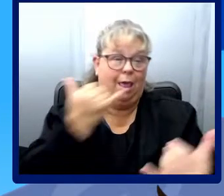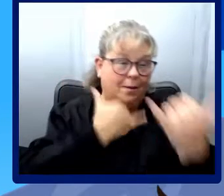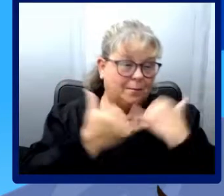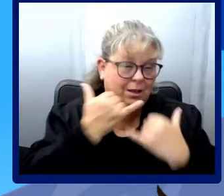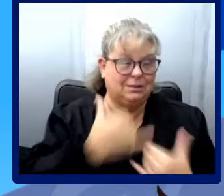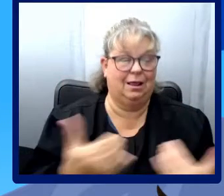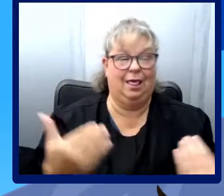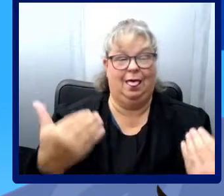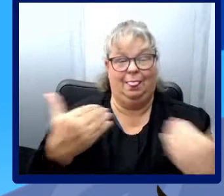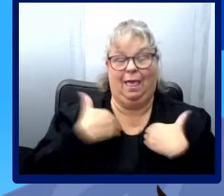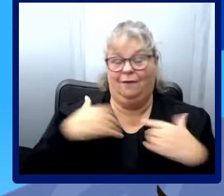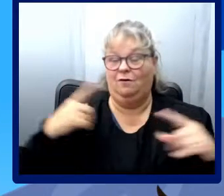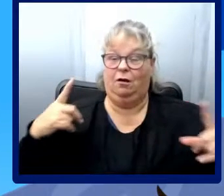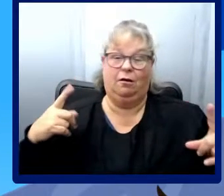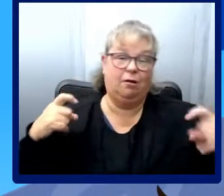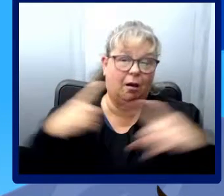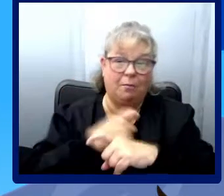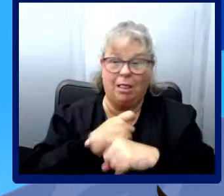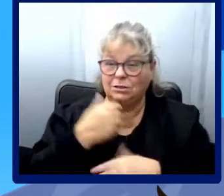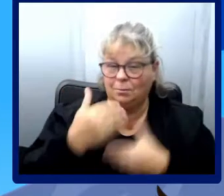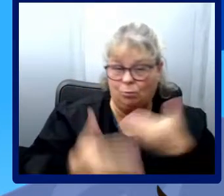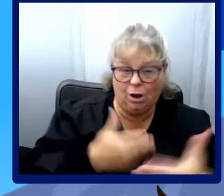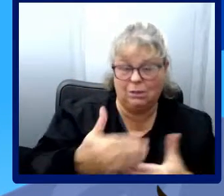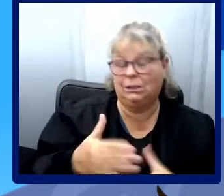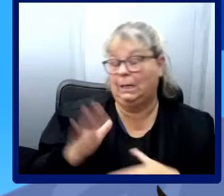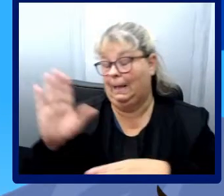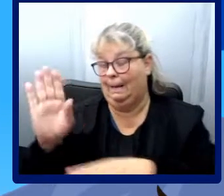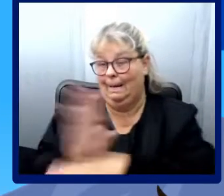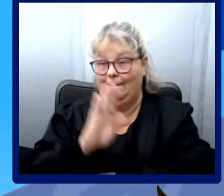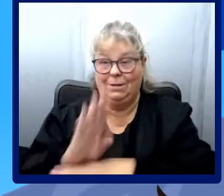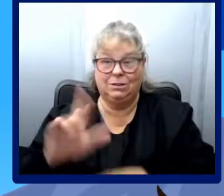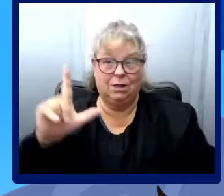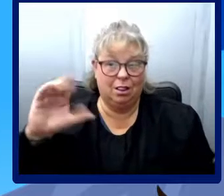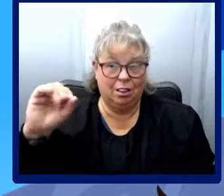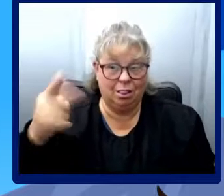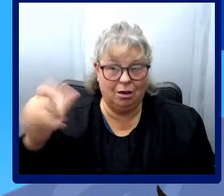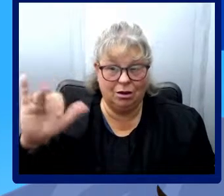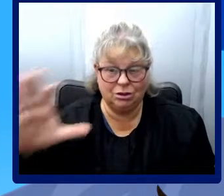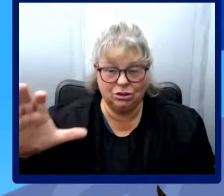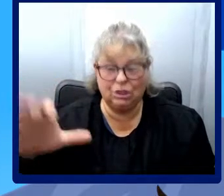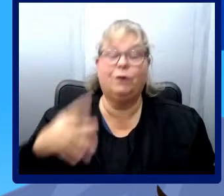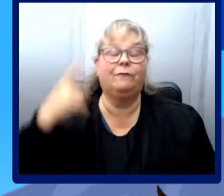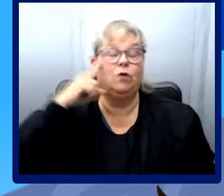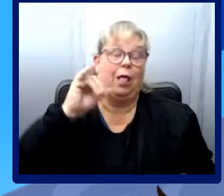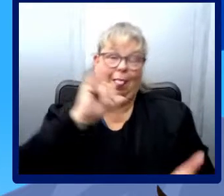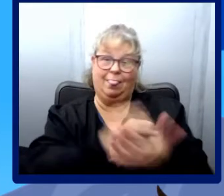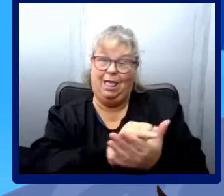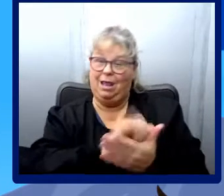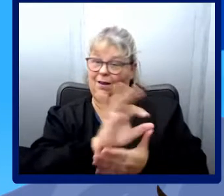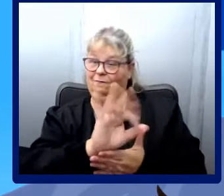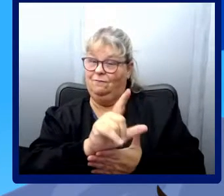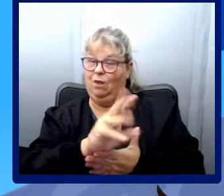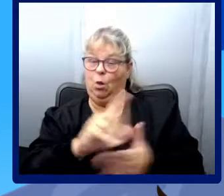tienen procesos complejos y lógica de negocio. Y para que el flujo se ejecute con éxito y se complete,